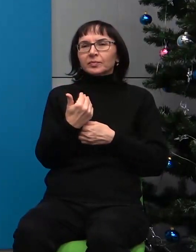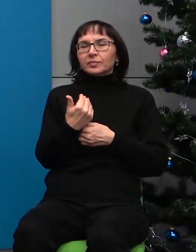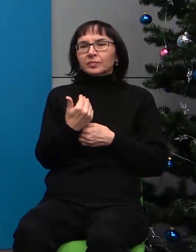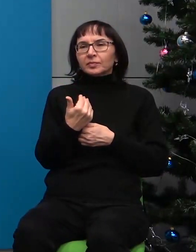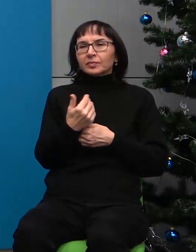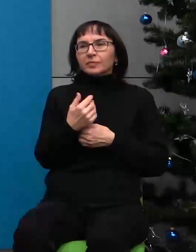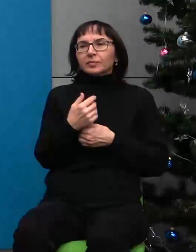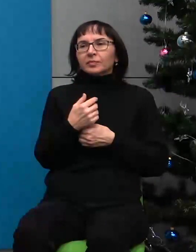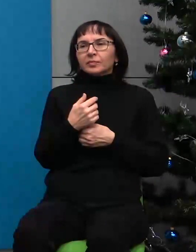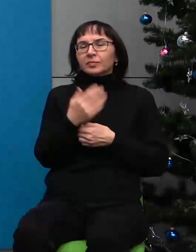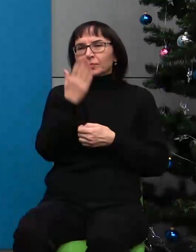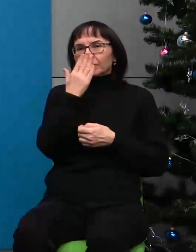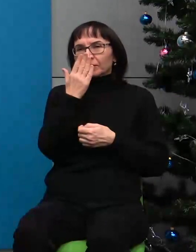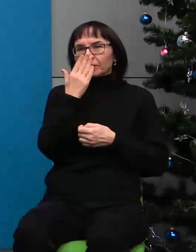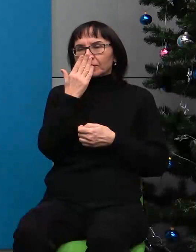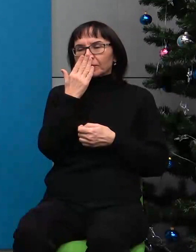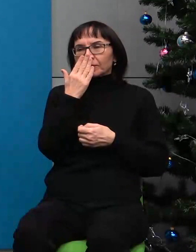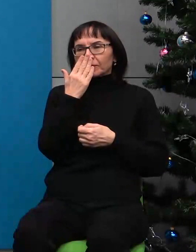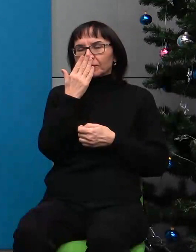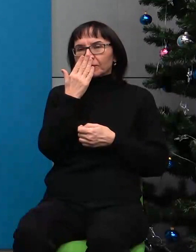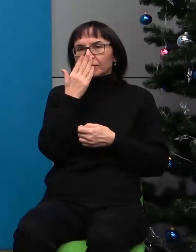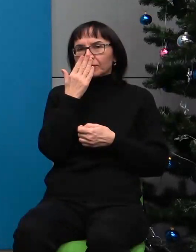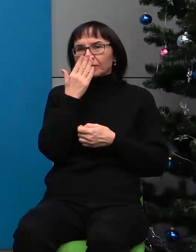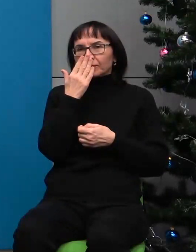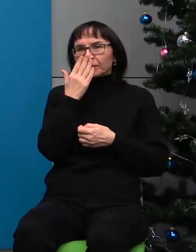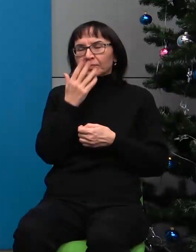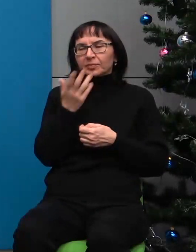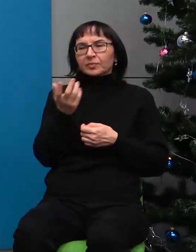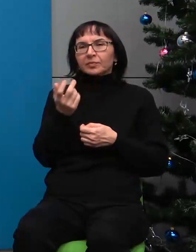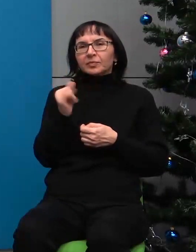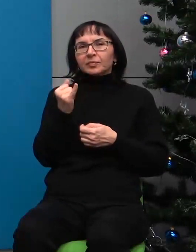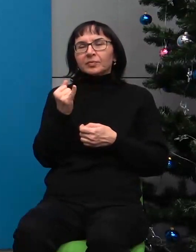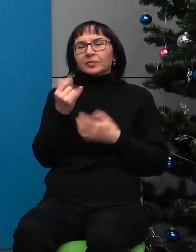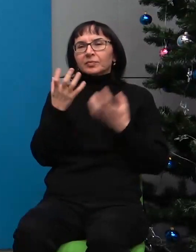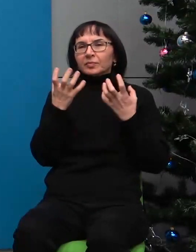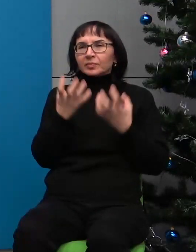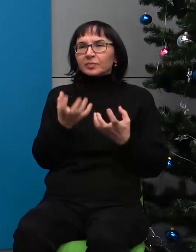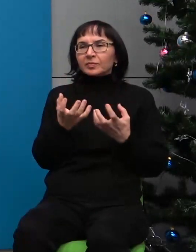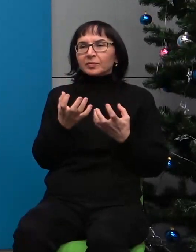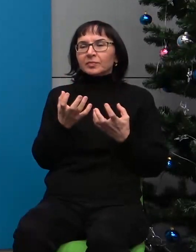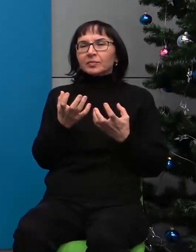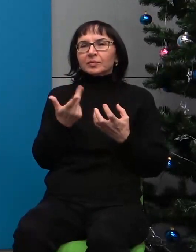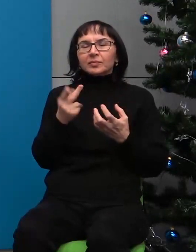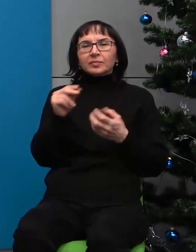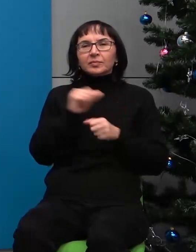Jak to jest, powiedz, jak w to głęboko chcesz sięgać? Bo tak jak powiedziałaś, nie jesteś historykiem,